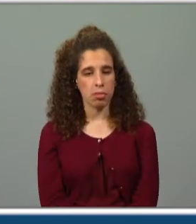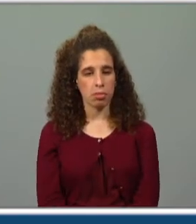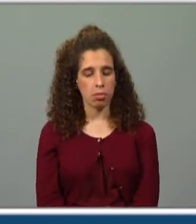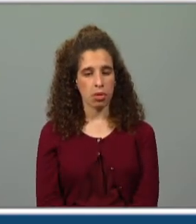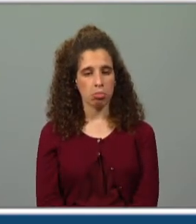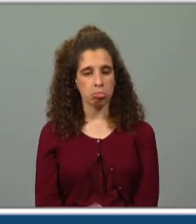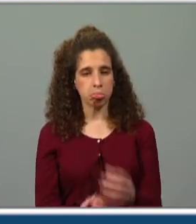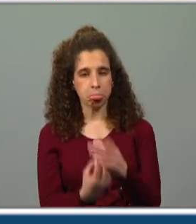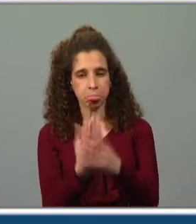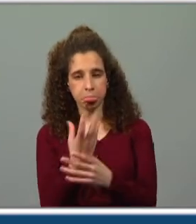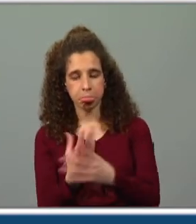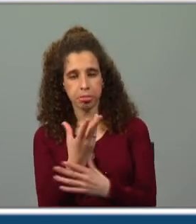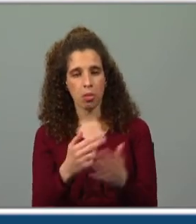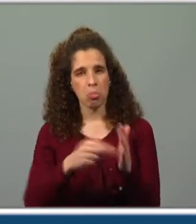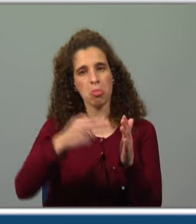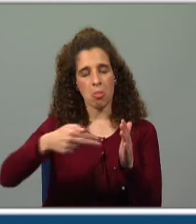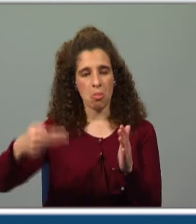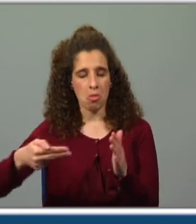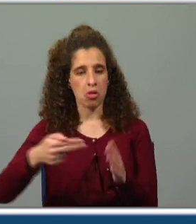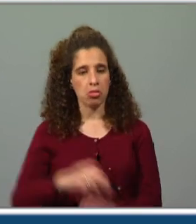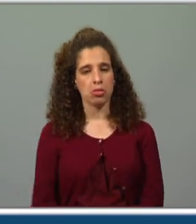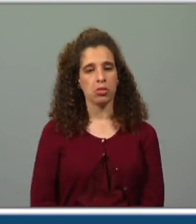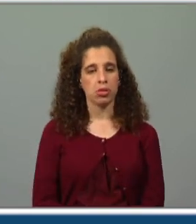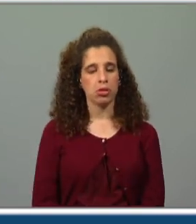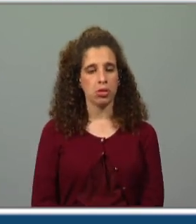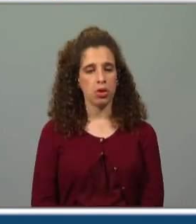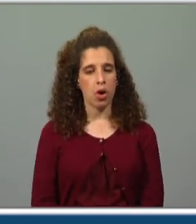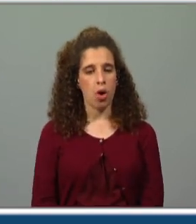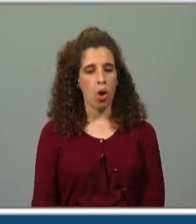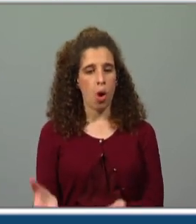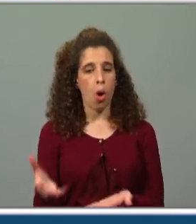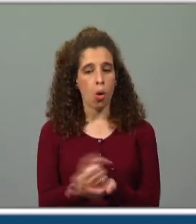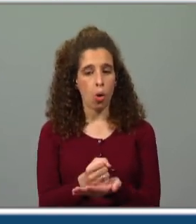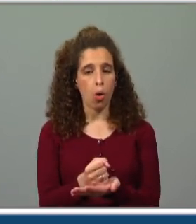couves alfaces tanto imaginar que são couves e tivemos que mais tínhamos 萵苣捲心菜想像他們是捲心菜，我們還有其他的